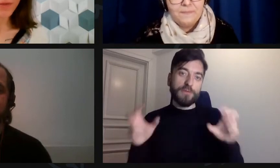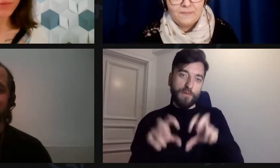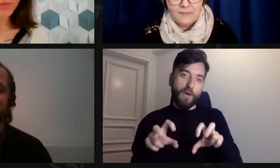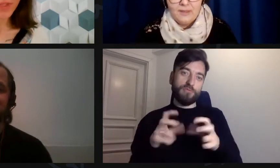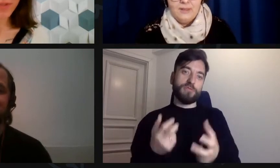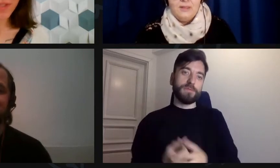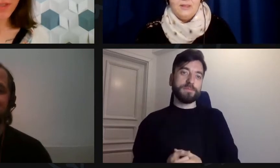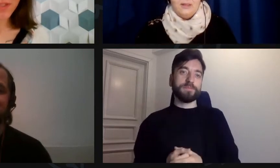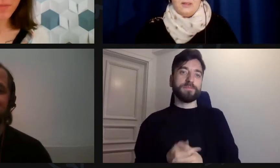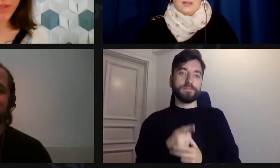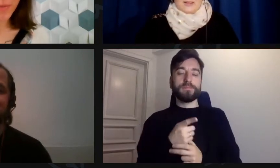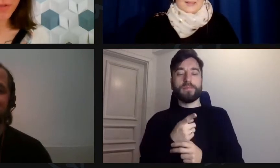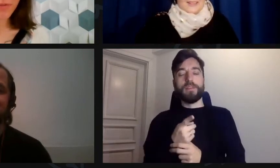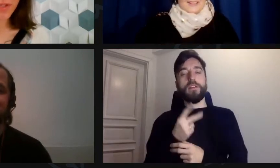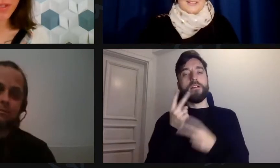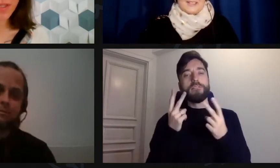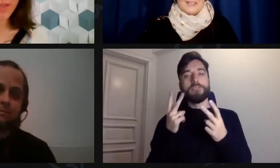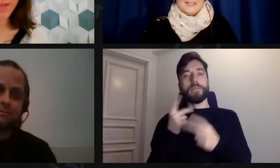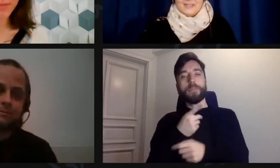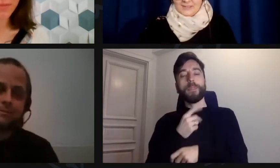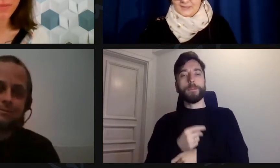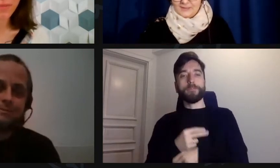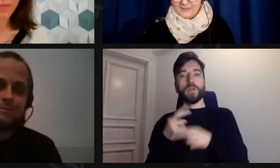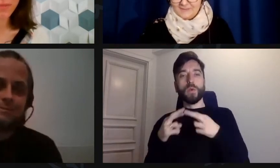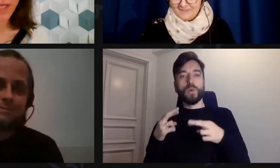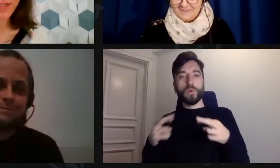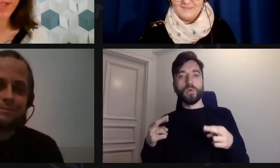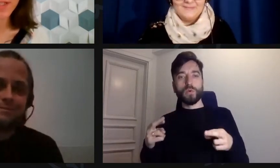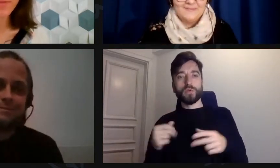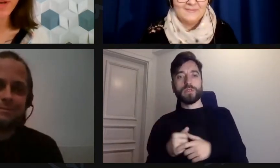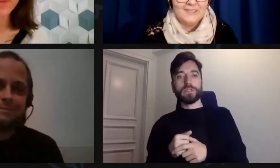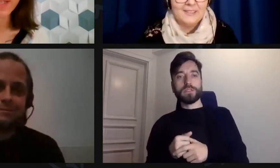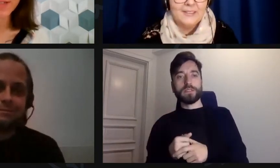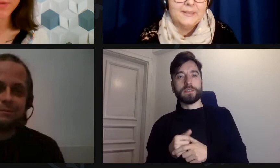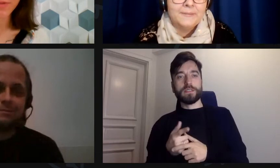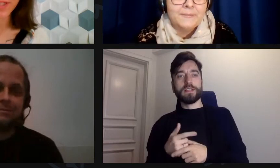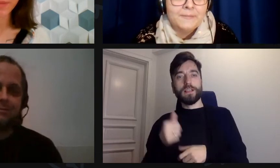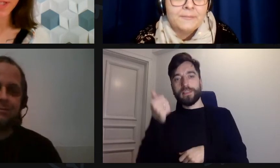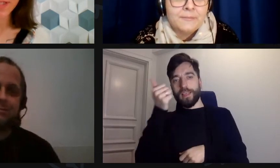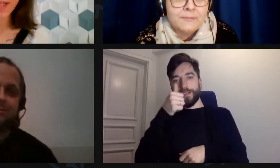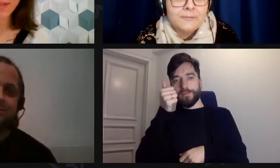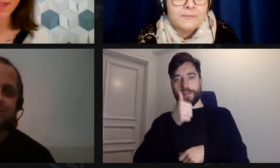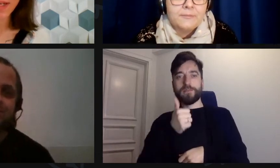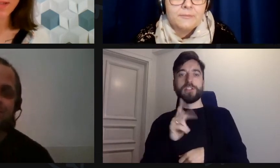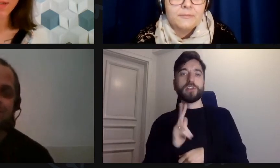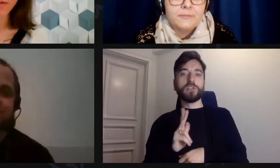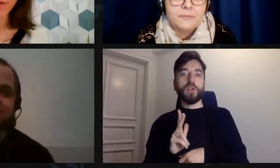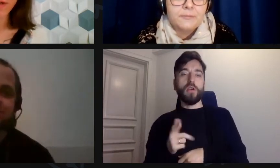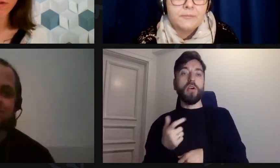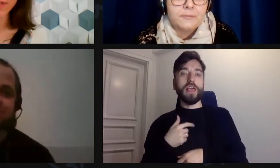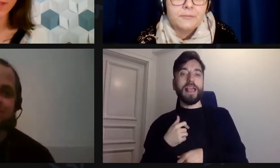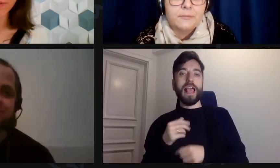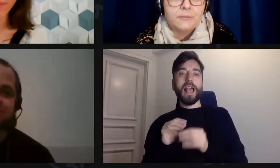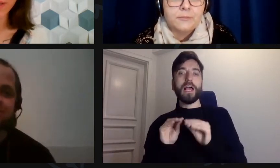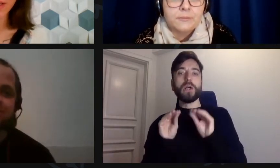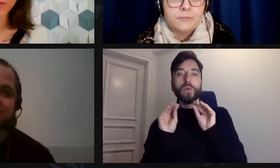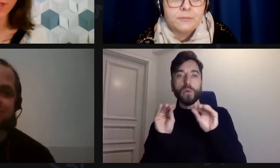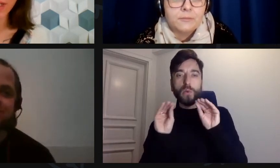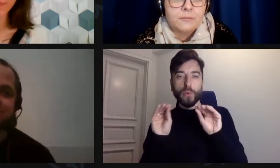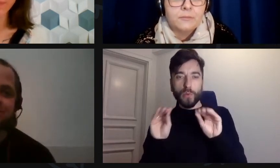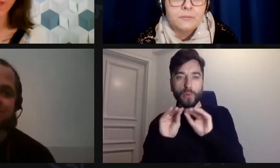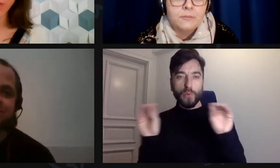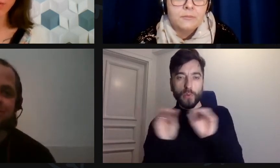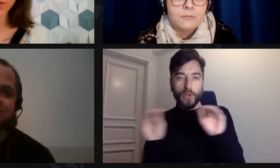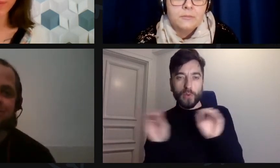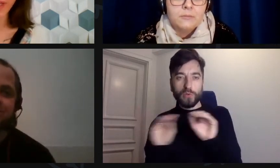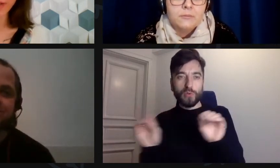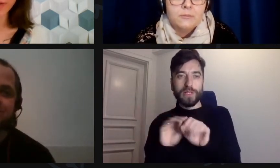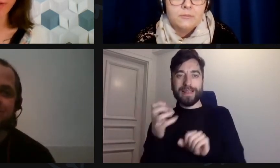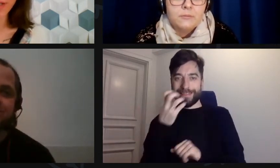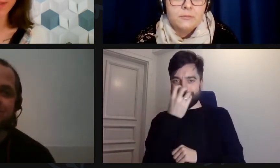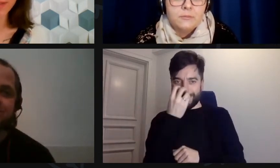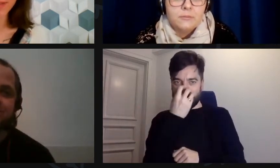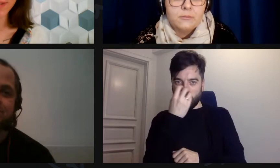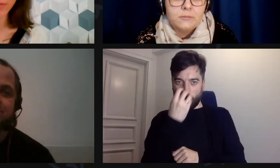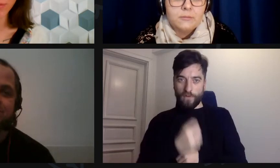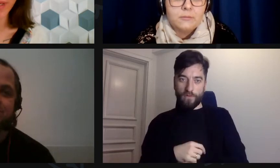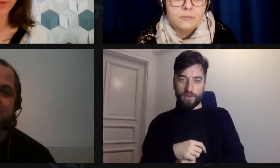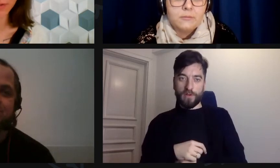Dominika – tutaj też może być różnica z tym jak się nazywamy- trenerem cyrkowym i czy uczymy konkretnych umiejętności